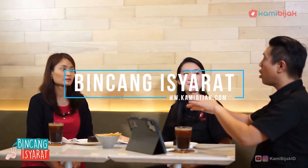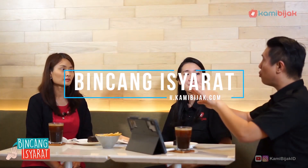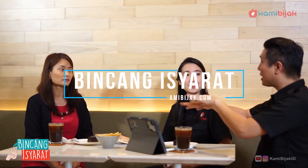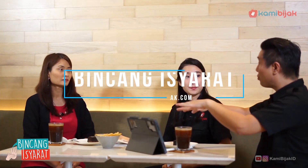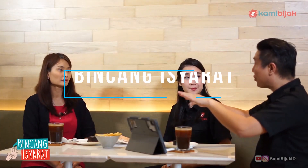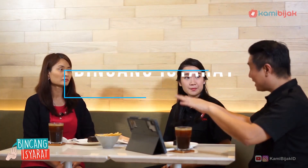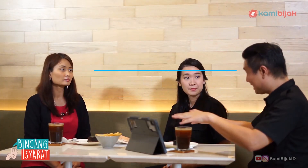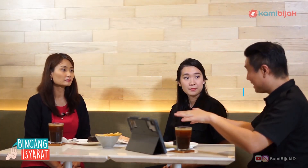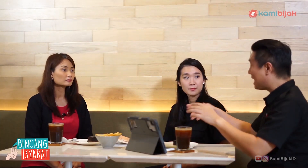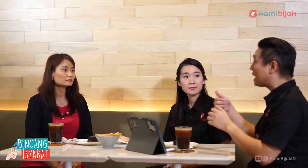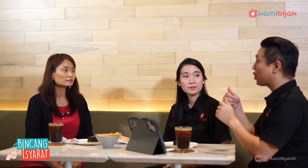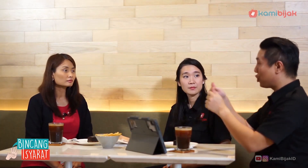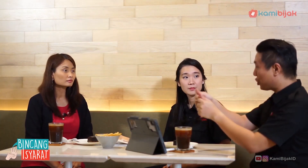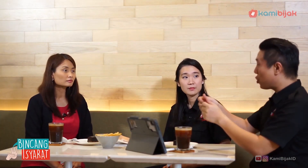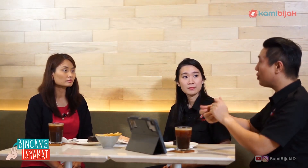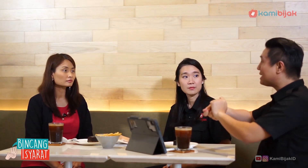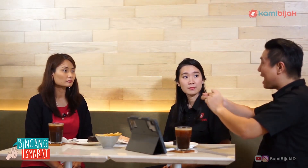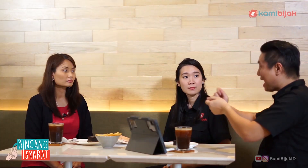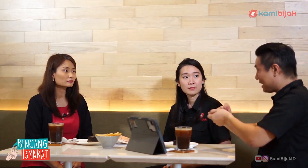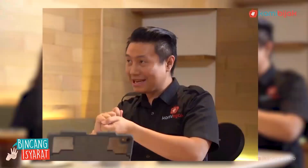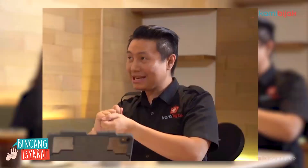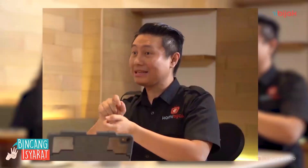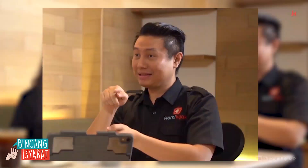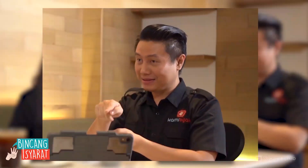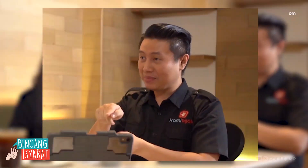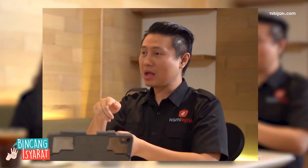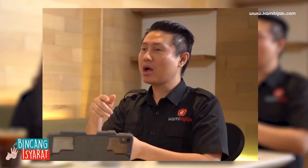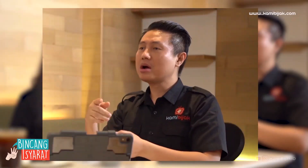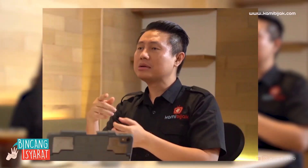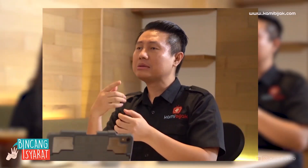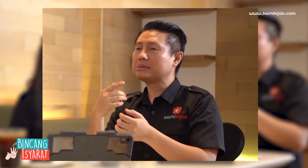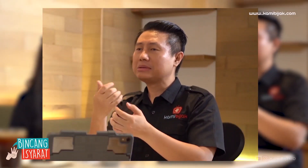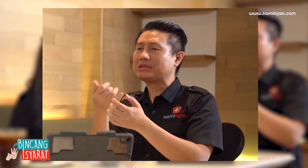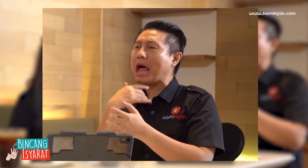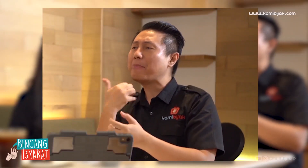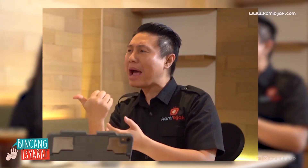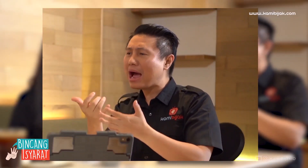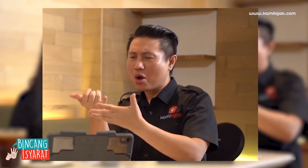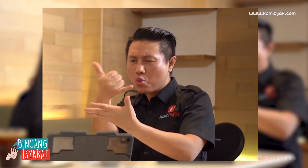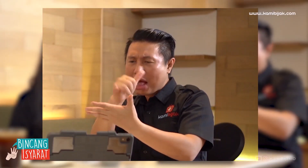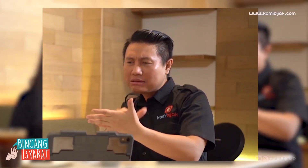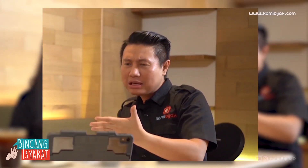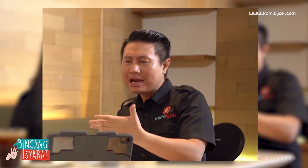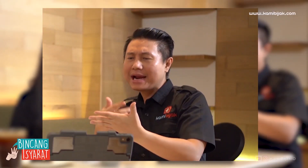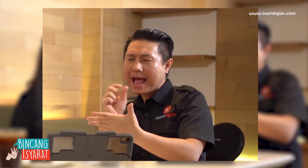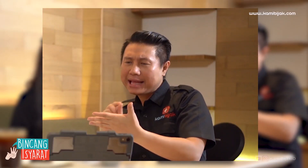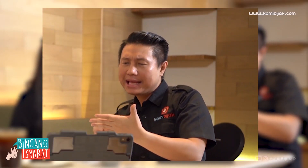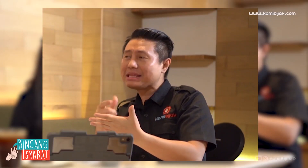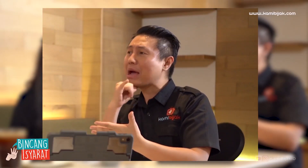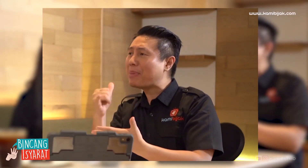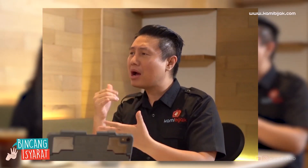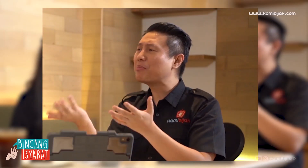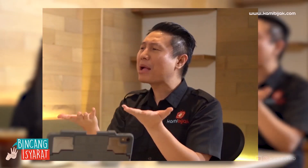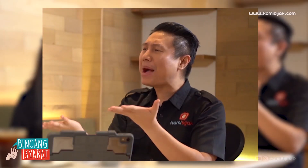Murid – murid selalu mengikuti ujian sertifikasi kompetensi, siapa dan bagaimana melakukan penilaian tersebut?